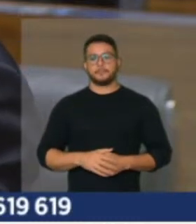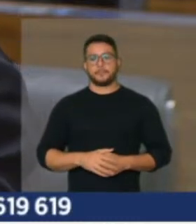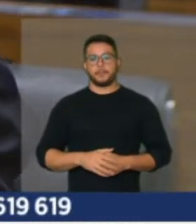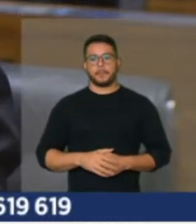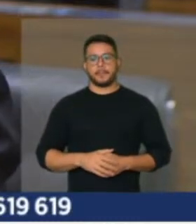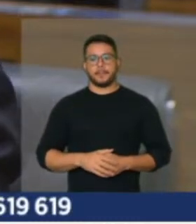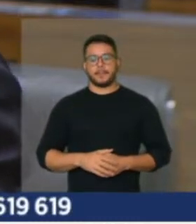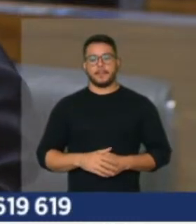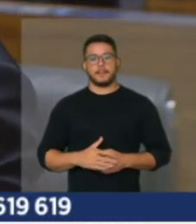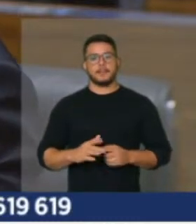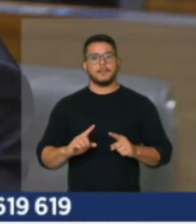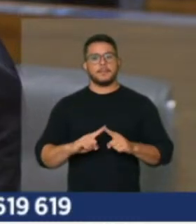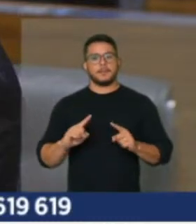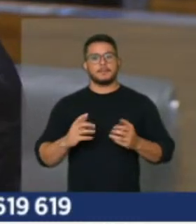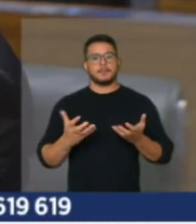CÂMARA DO MUNICÍPIO DE CAMETÁQUE ESTÁ NOS